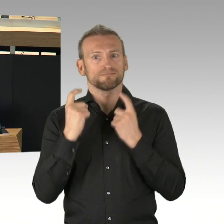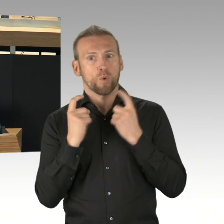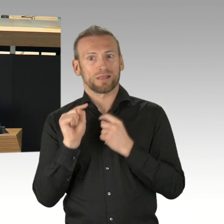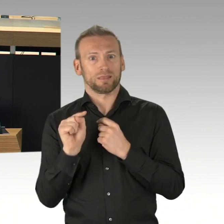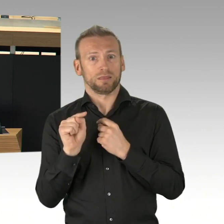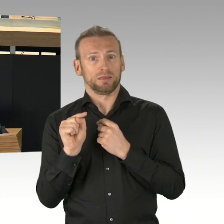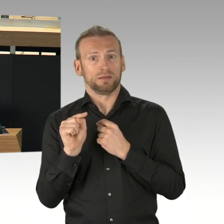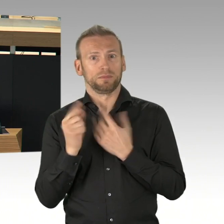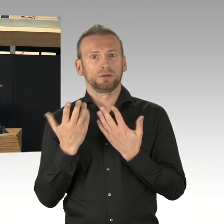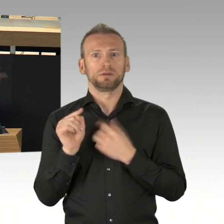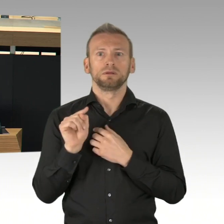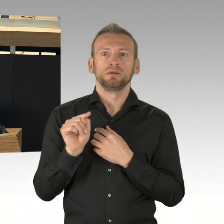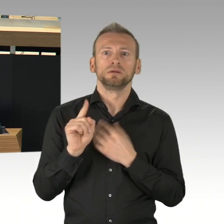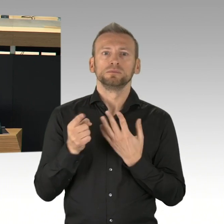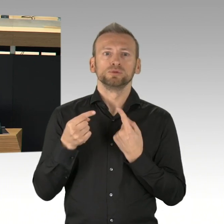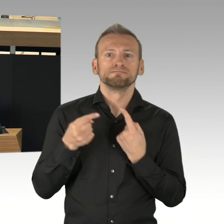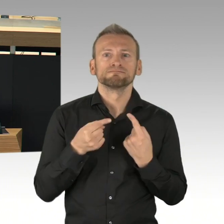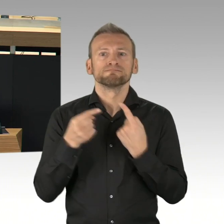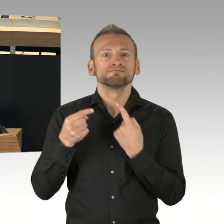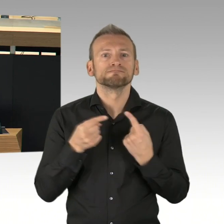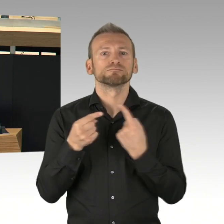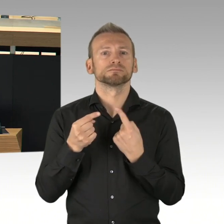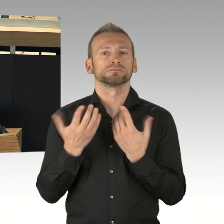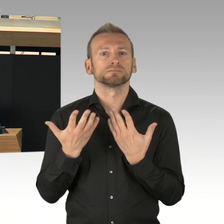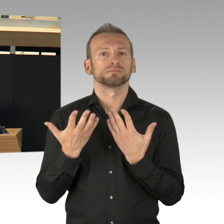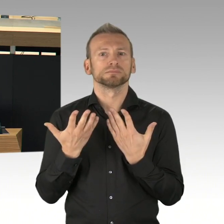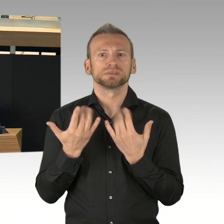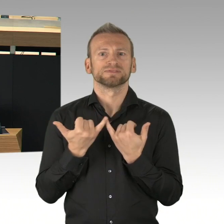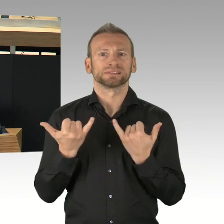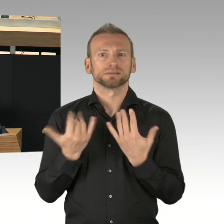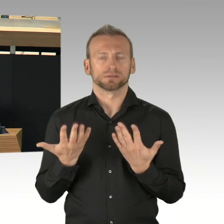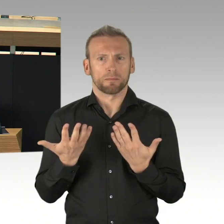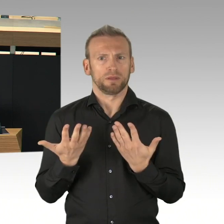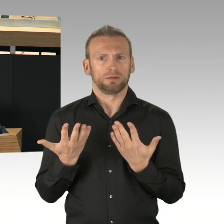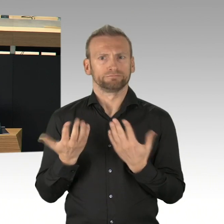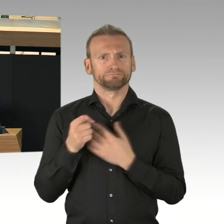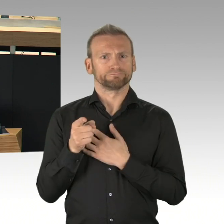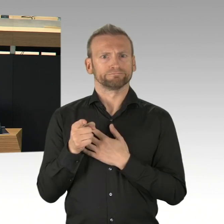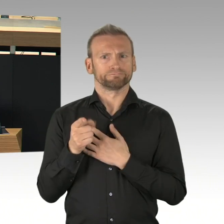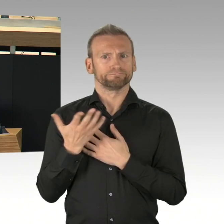wo Sie in vorauseilendem Gehorsam in Berlin die ersten waren, die das umgesetzt haben. Es war abzusehen, dass genau das passiert.